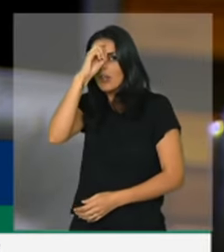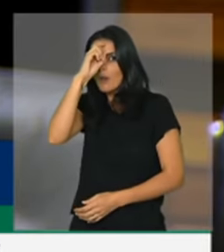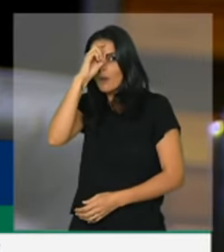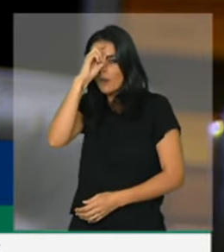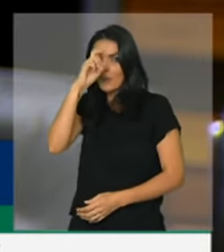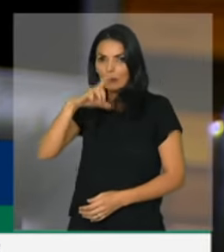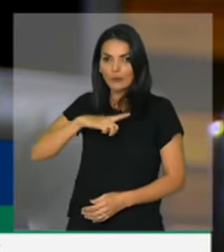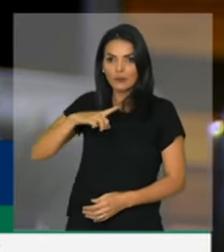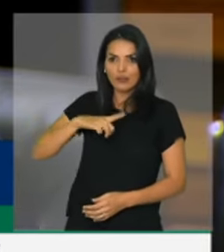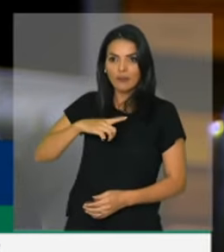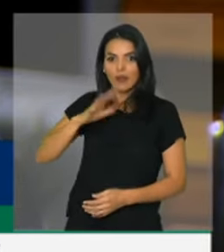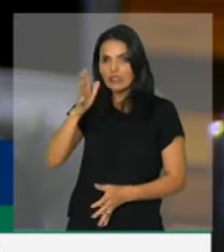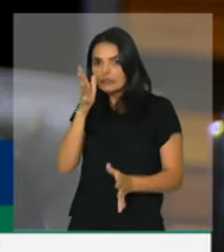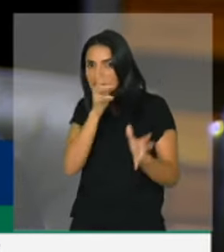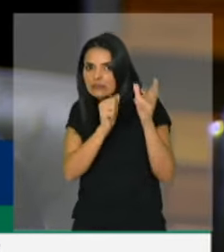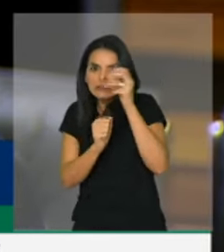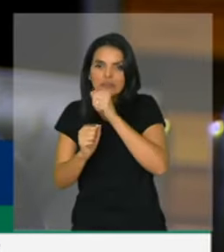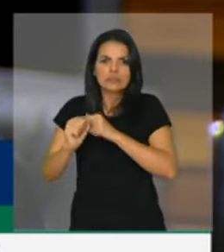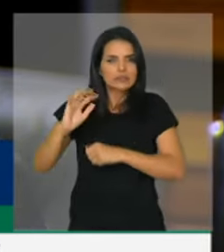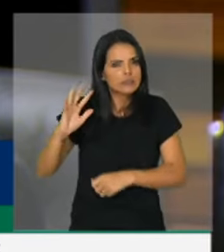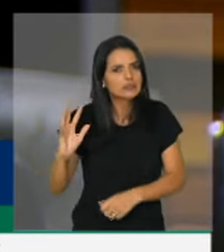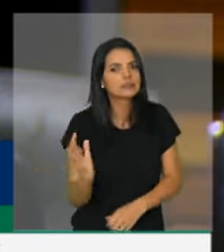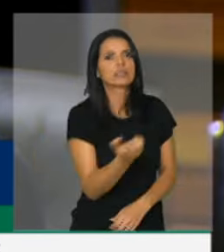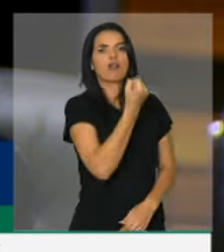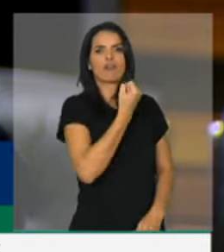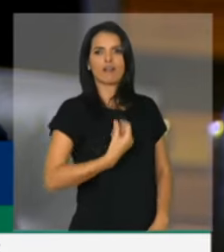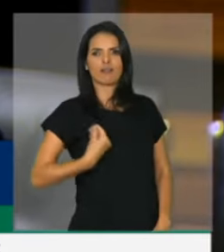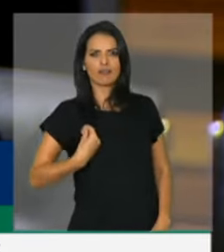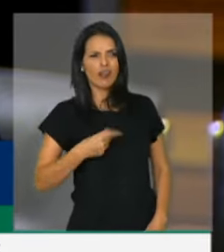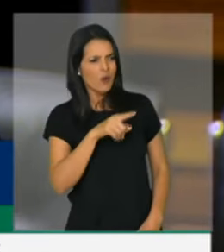PARA SALVAR VIDAS, ISSO É RUIM? CLARO QUE NÃO. ESSA É UMA POSSIBILIDADE IMPORTANTE, NECESSÁRIA E COMO DISSE O